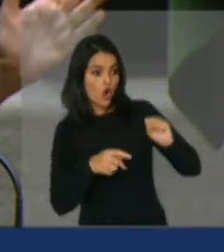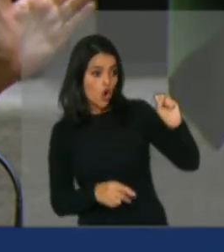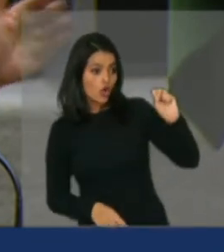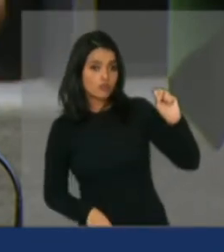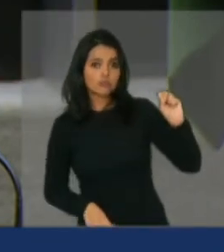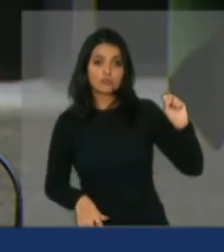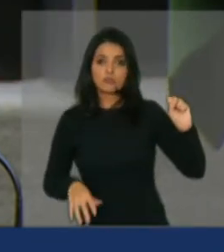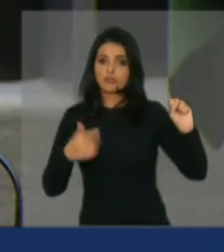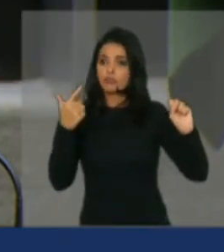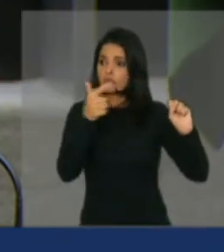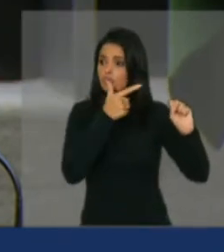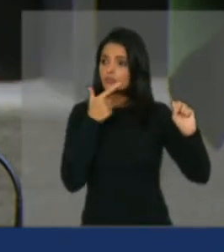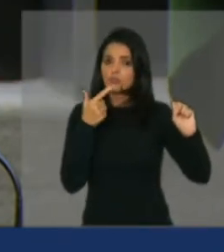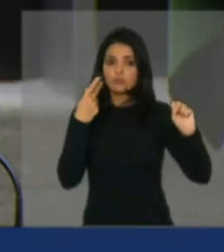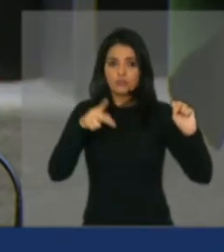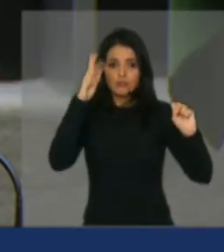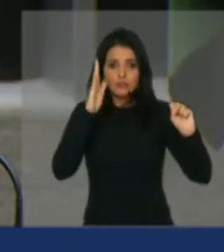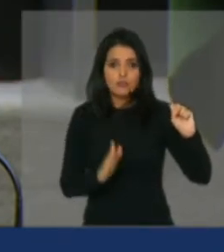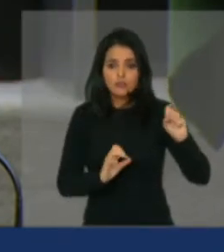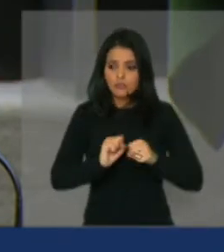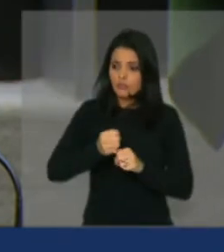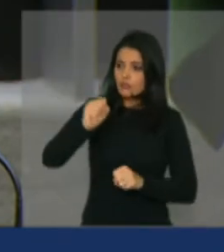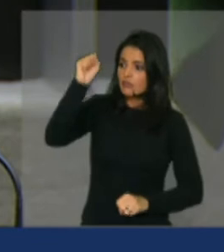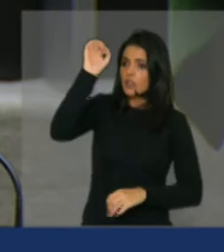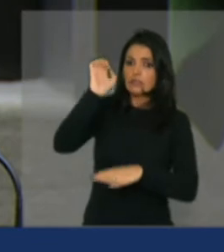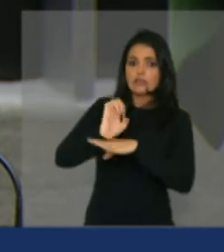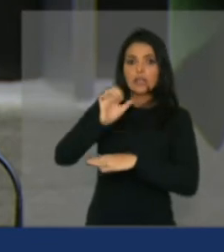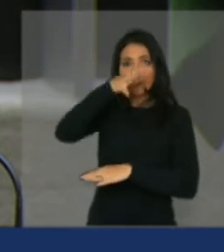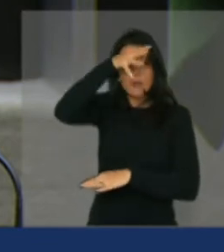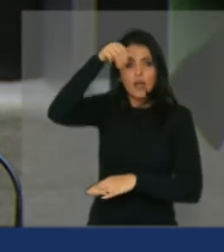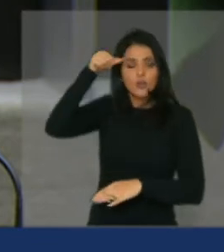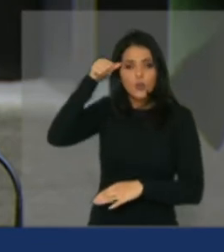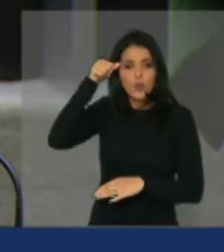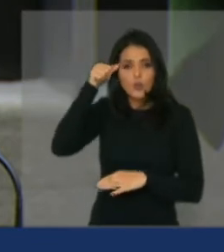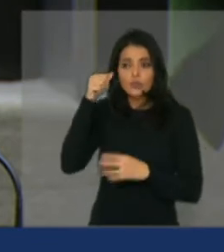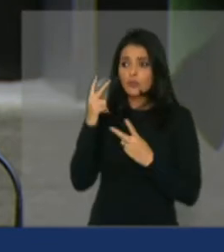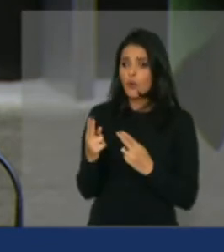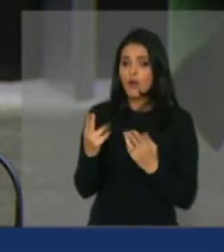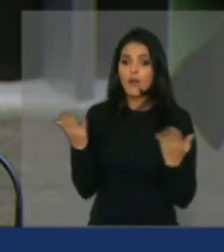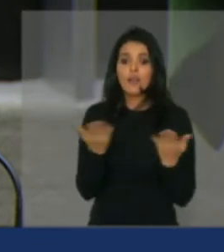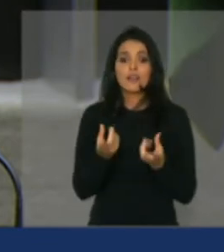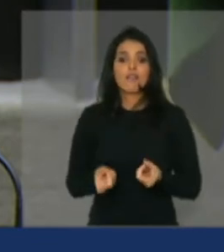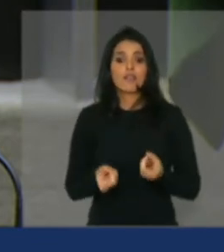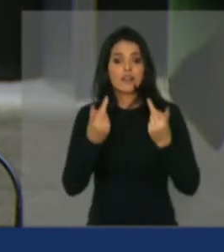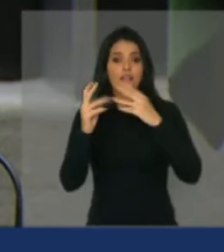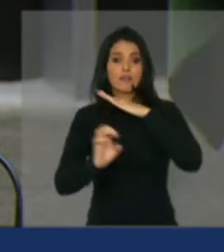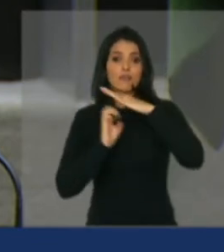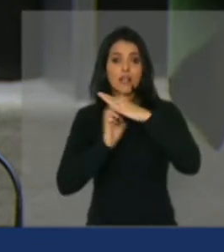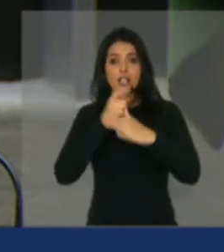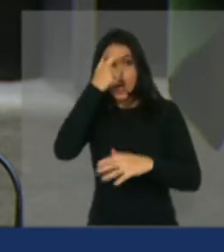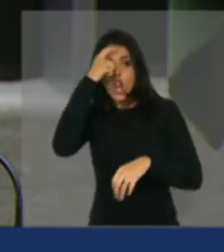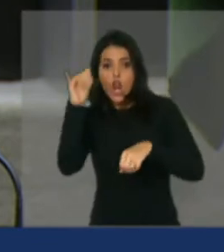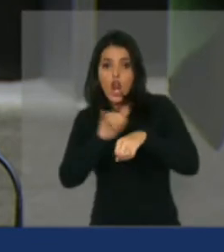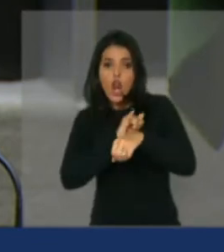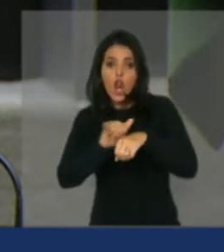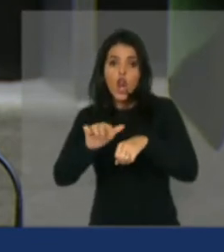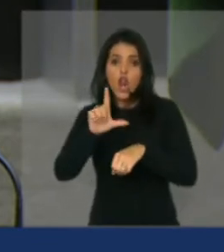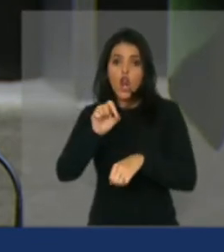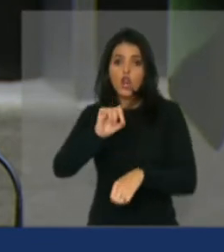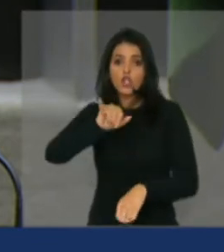SES, NÃO TEMOS UMA ÁREA GEOGRÁFICO, E AQUI QUER SE VENDER UMA EMPRESA DE LOGÍ STICA, FUNDAMENTAL PARA INTEGRAÇÃO, OS